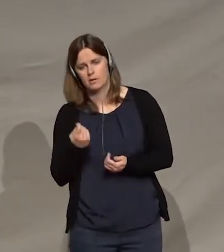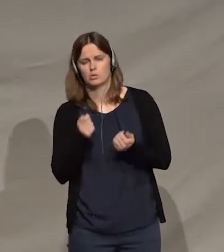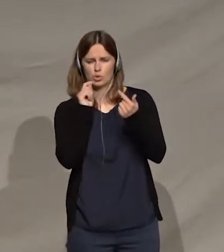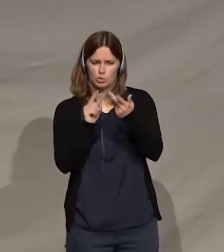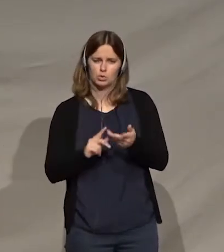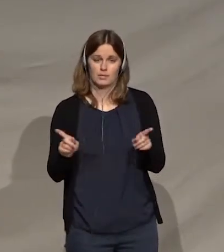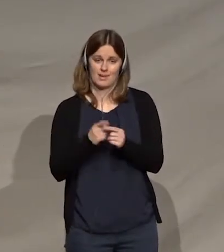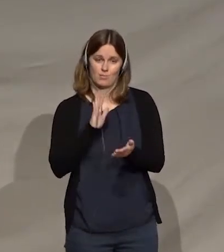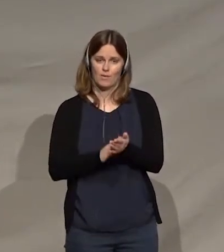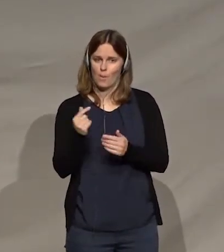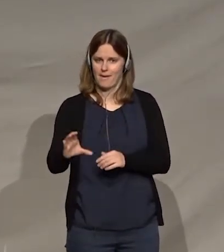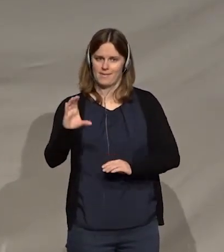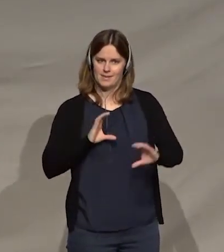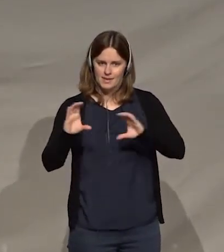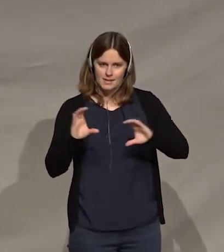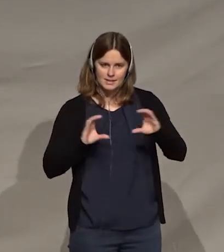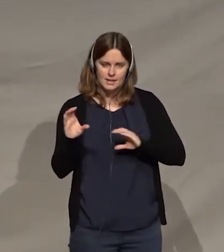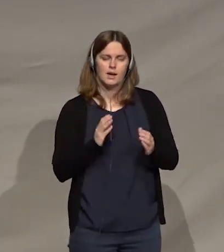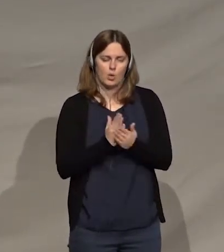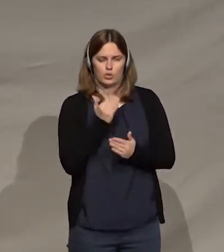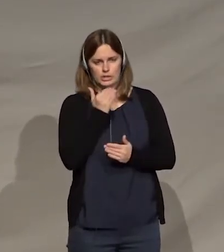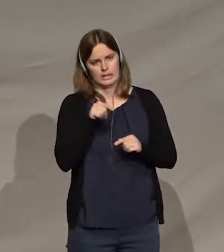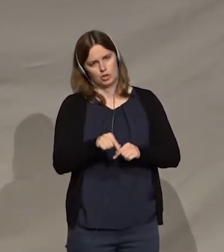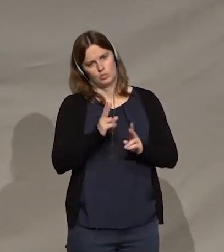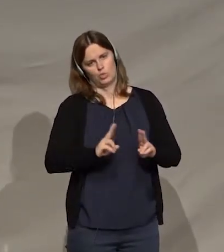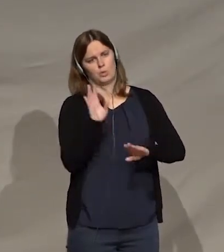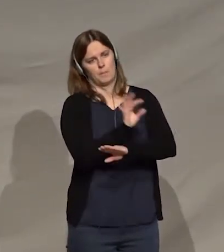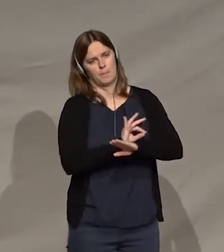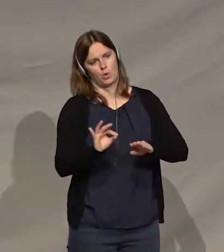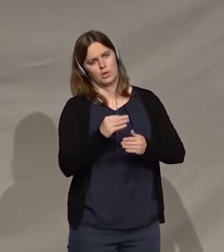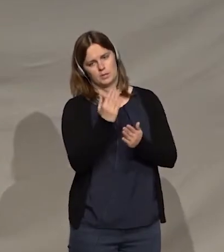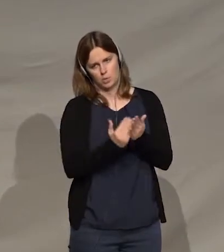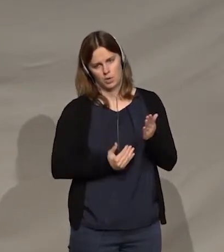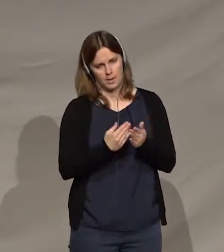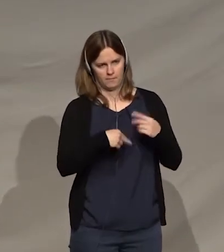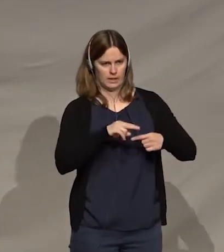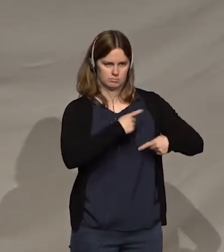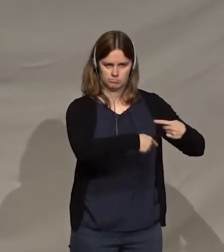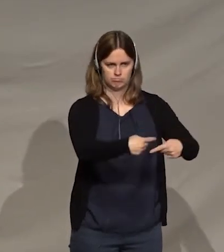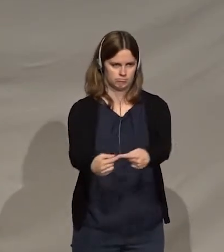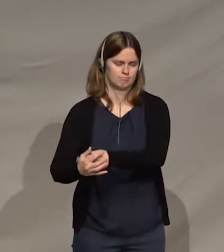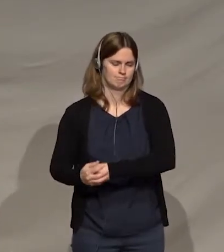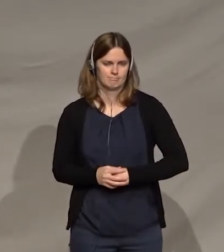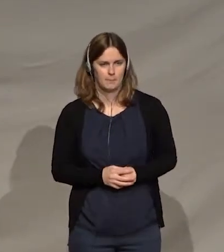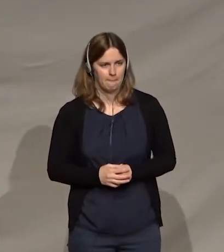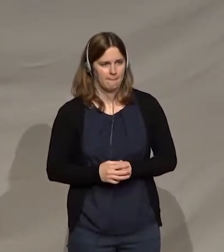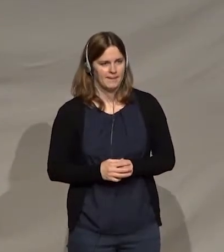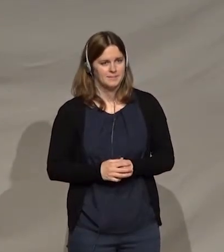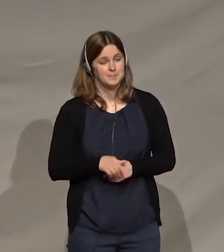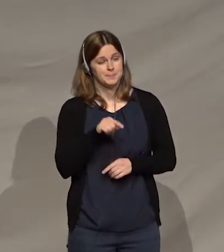a jak zmiňovala Tanja, spolupracujeme s mnoha lokálními partnery jak tady v České republice, tak i na Slovensku.